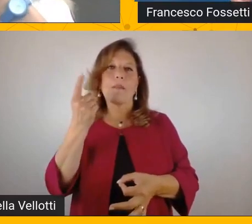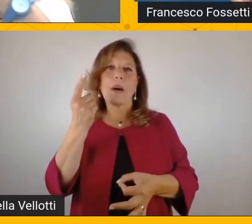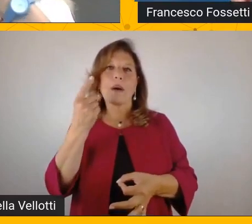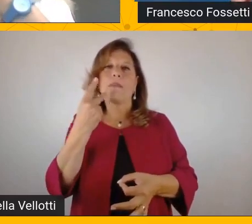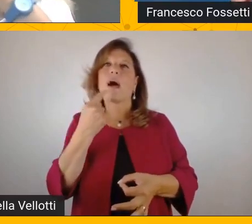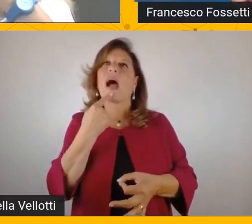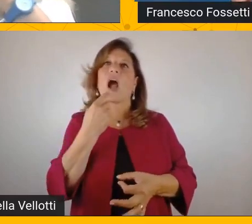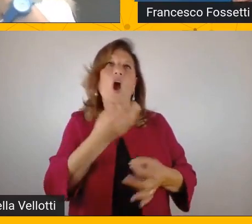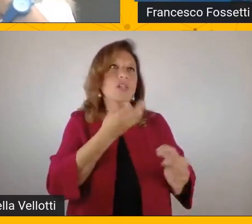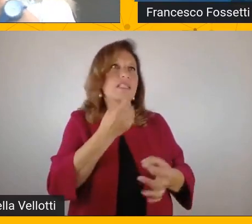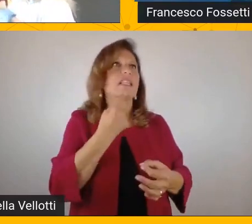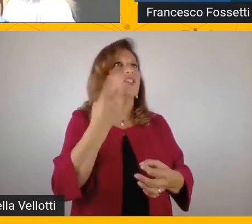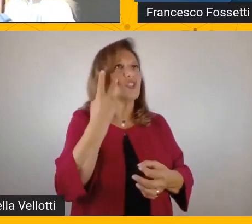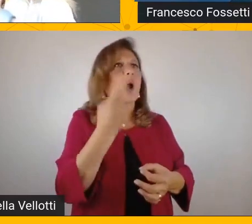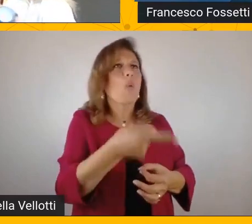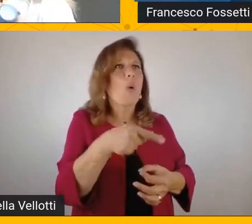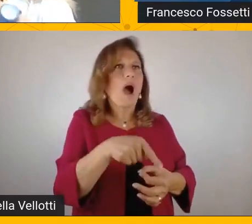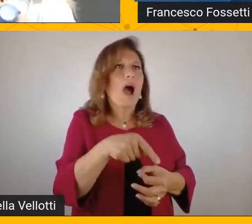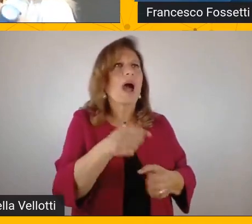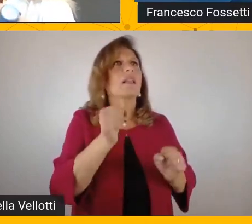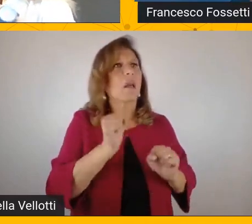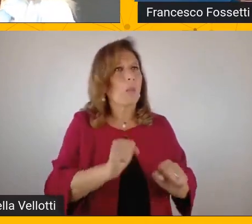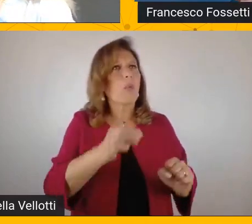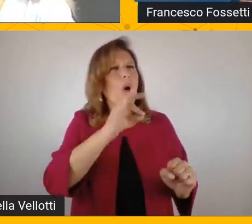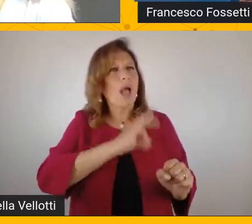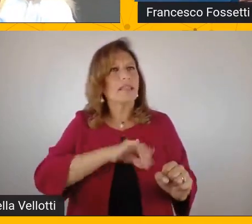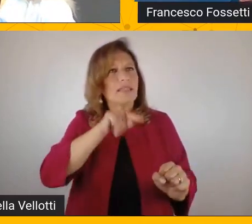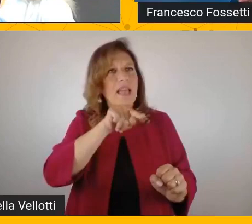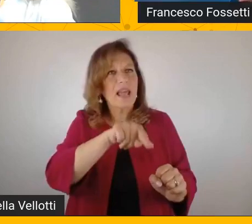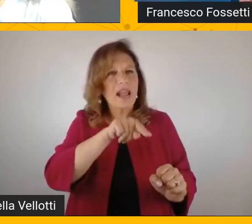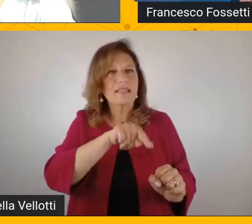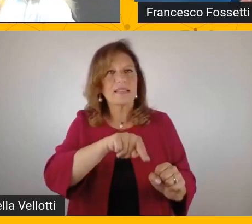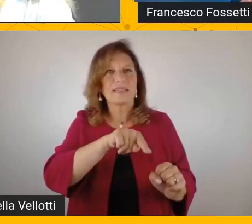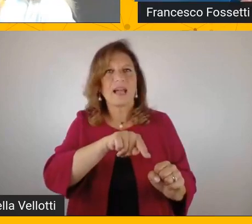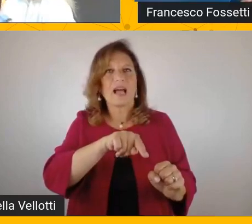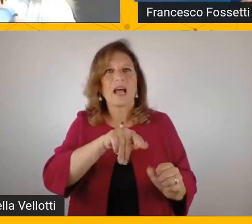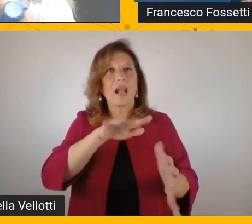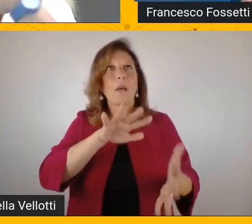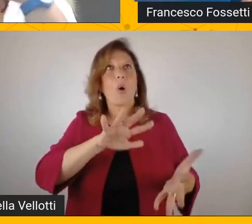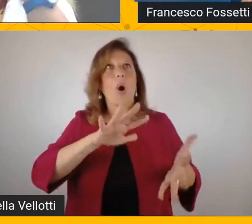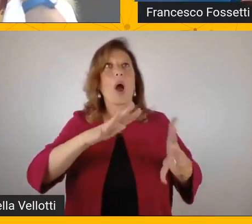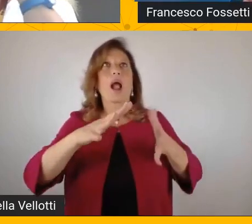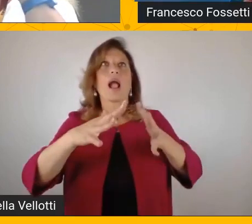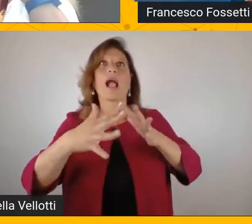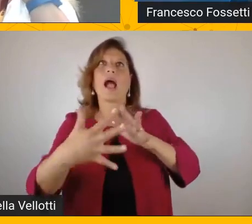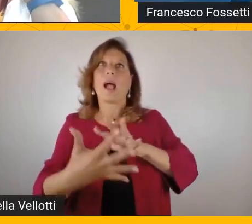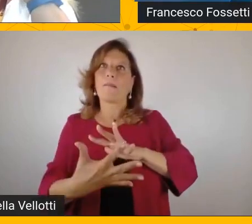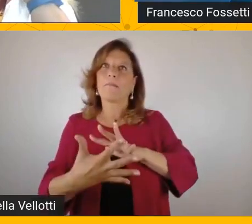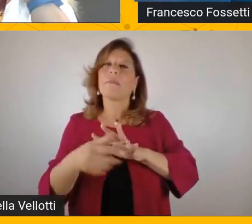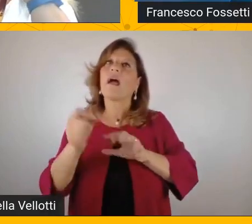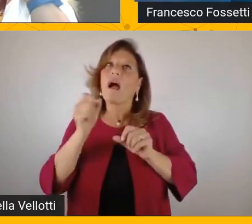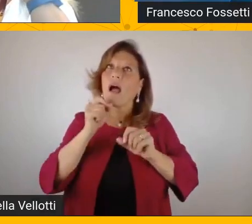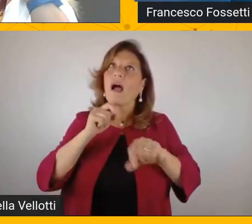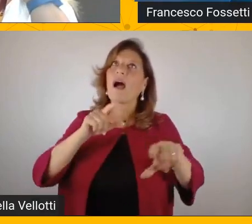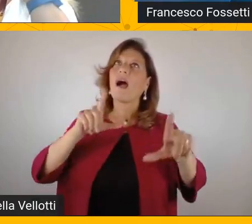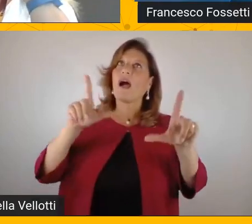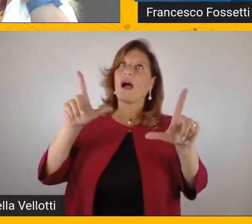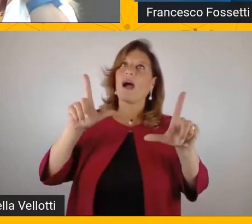canale? Io l'ho visto e mi interessa eh e potrebbe assolutamente cambiare le cose